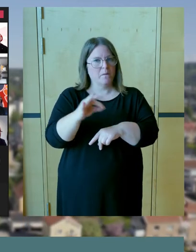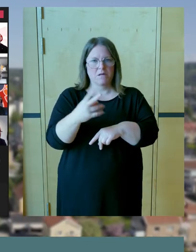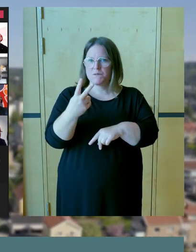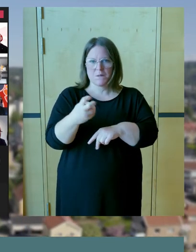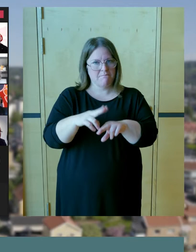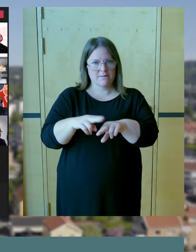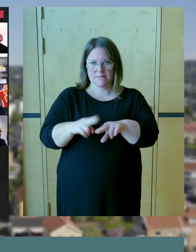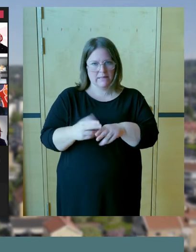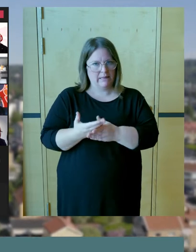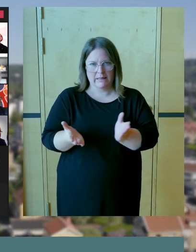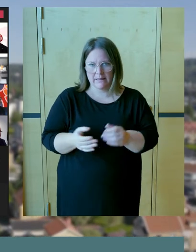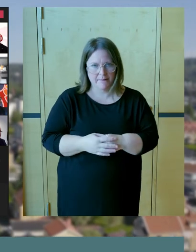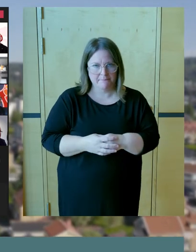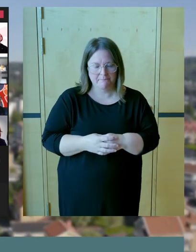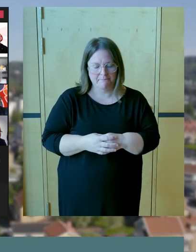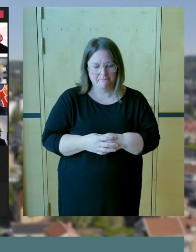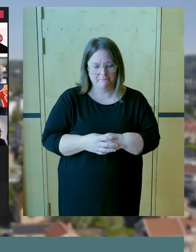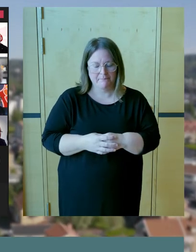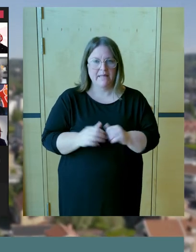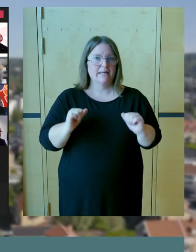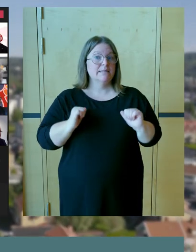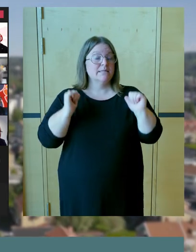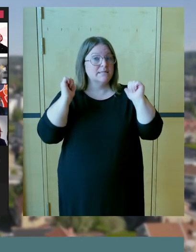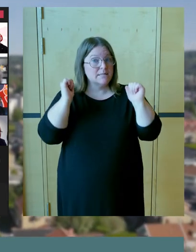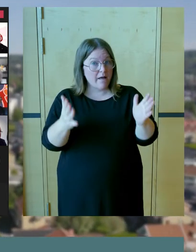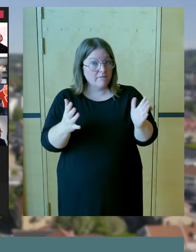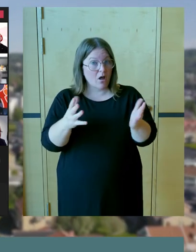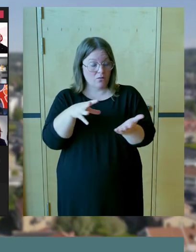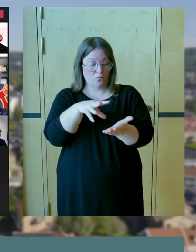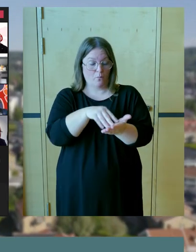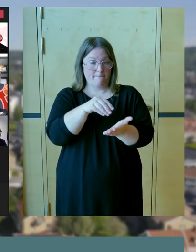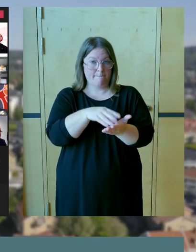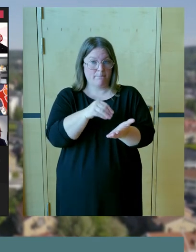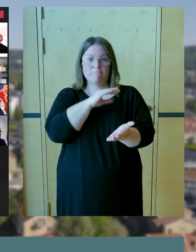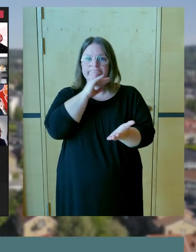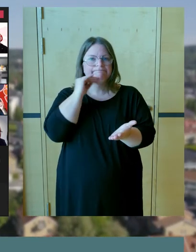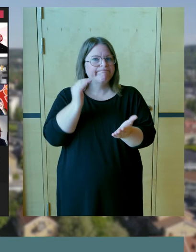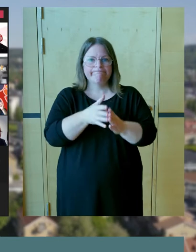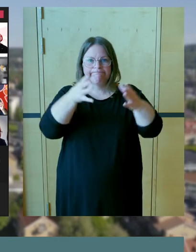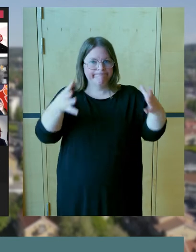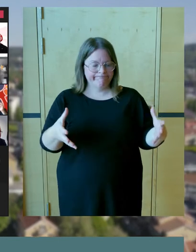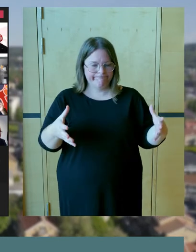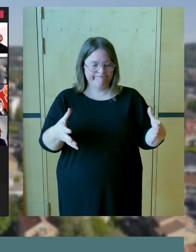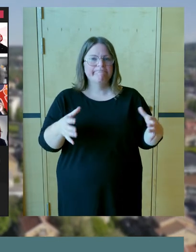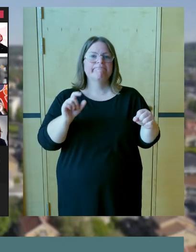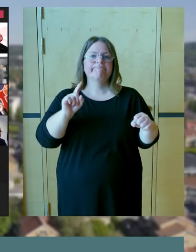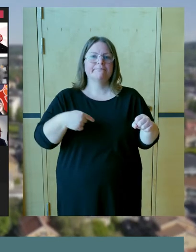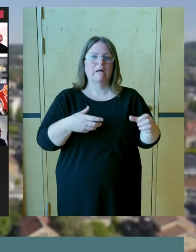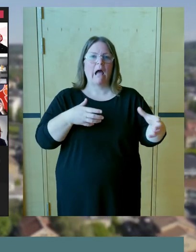Det är ju klart att man måste ha man en tomt som inte är tillräckligt stor då får man lampasas Kostymer Efter dig